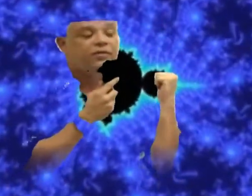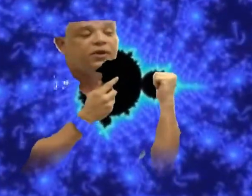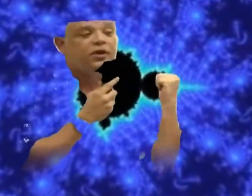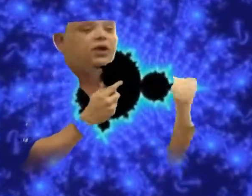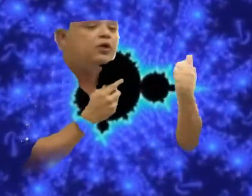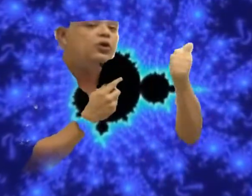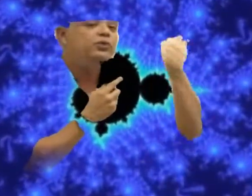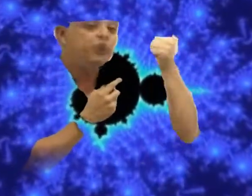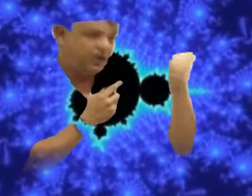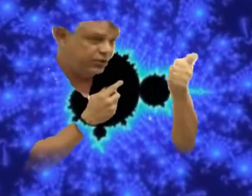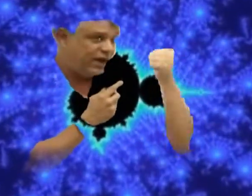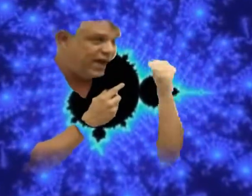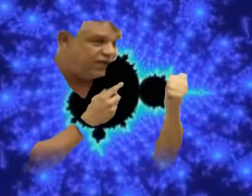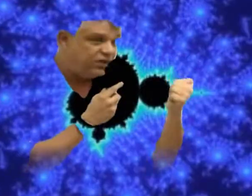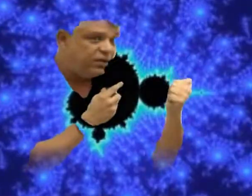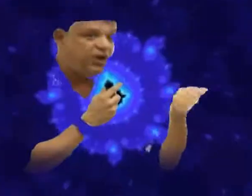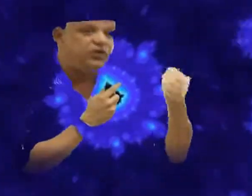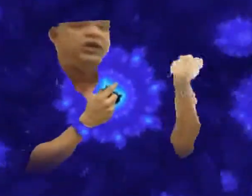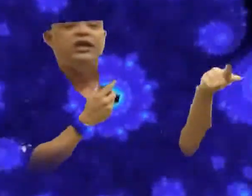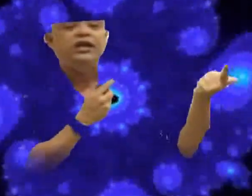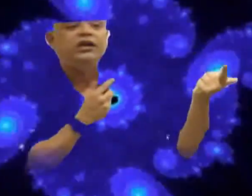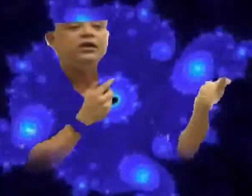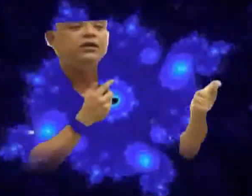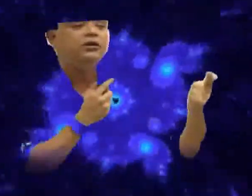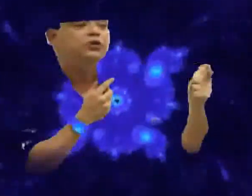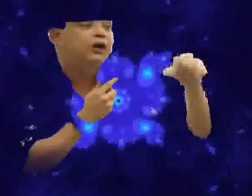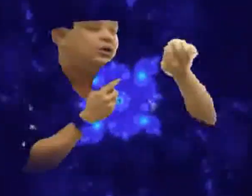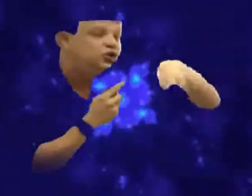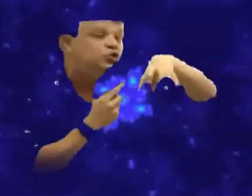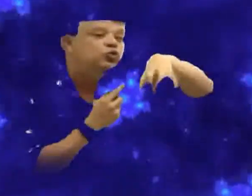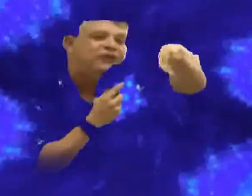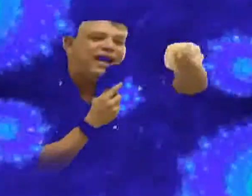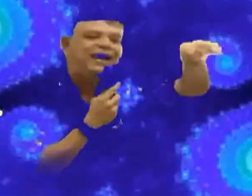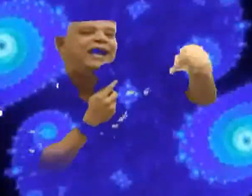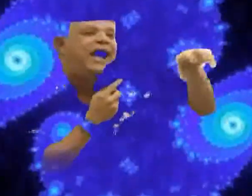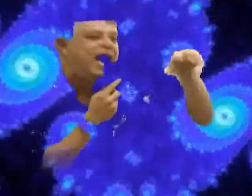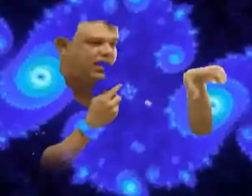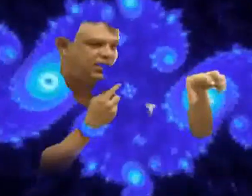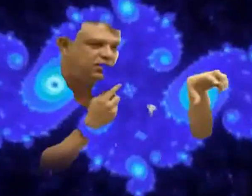Quando podemos falar livremente e, nos agregar